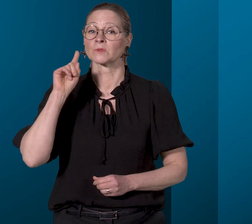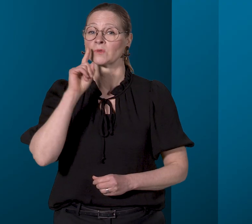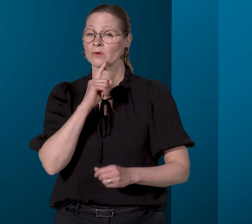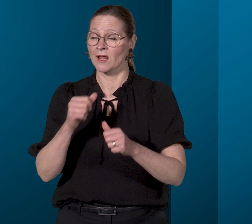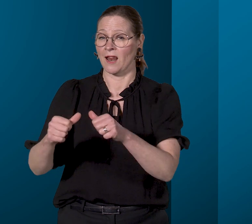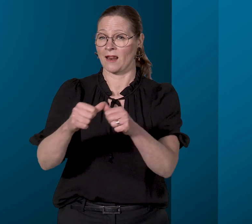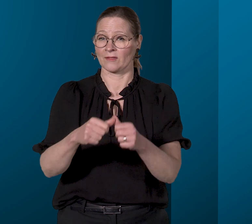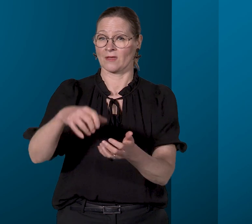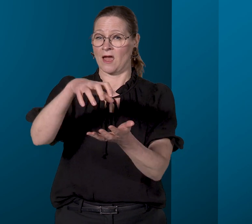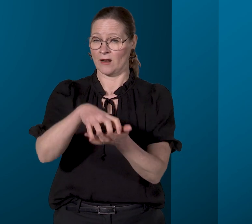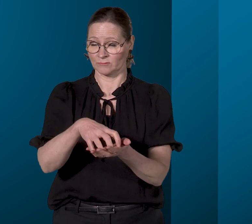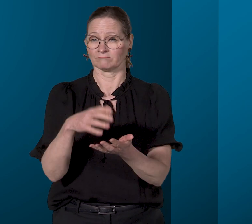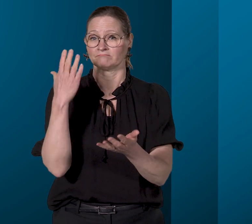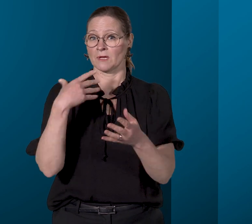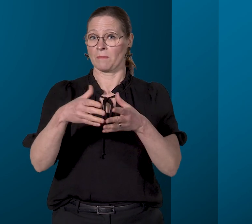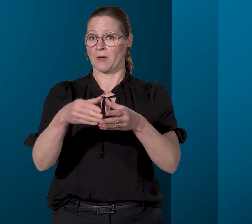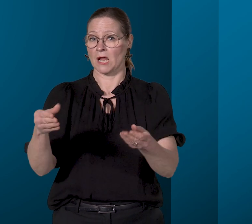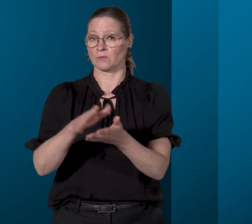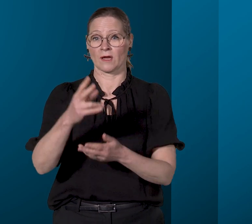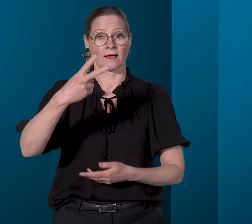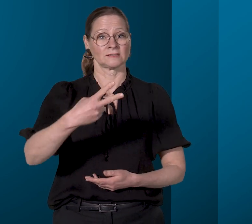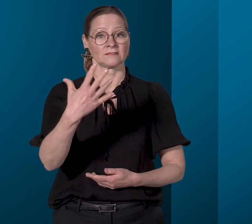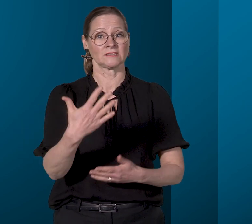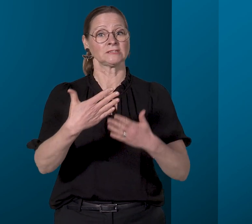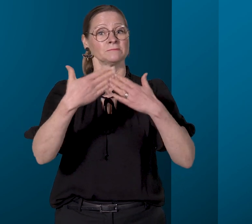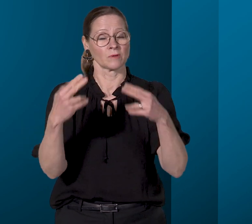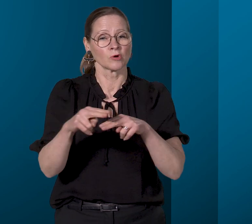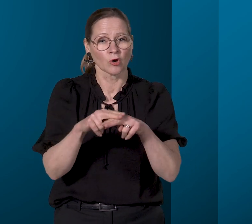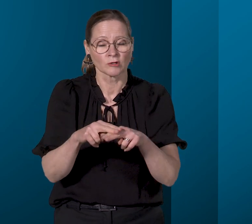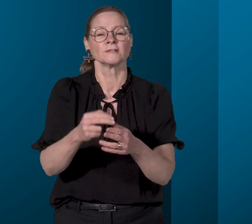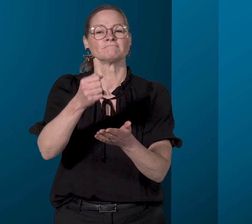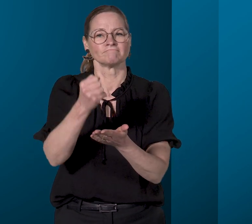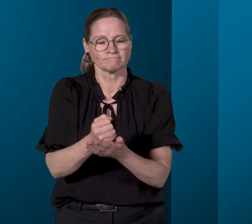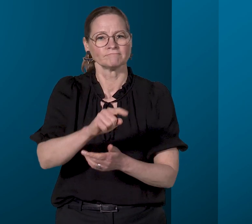Kuurojen Liiton hallitus päätti 25.3. järjestetyssä kokouksessaan -